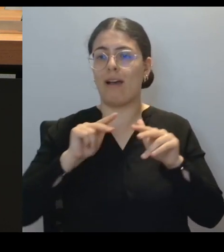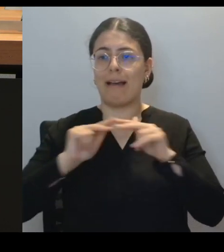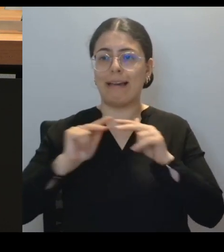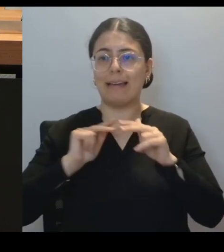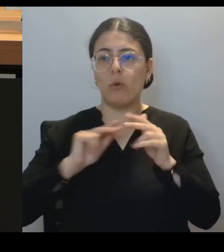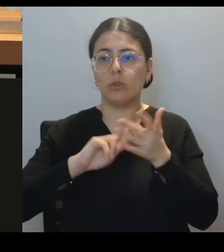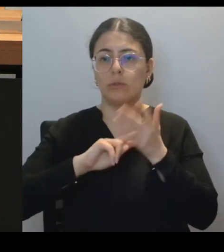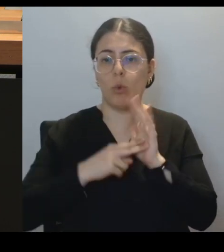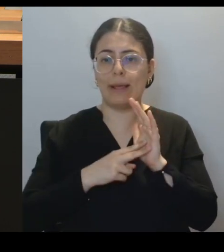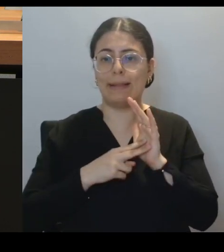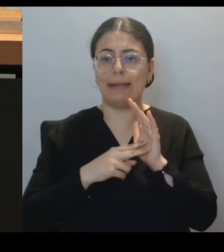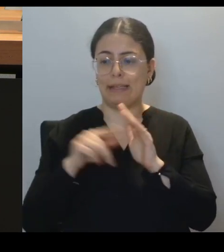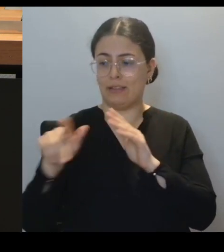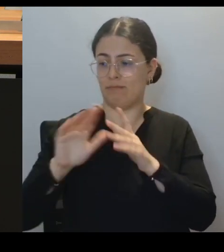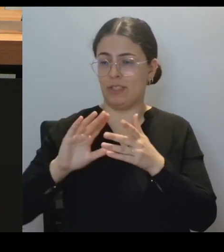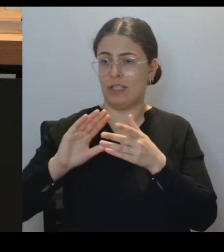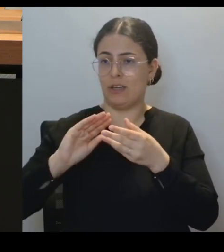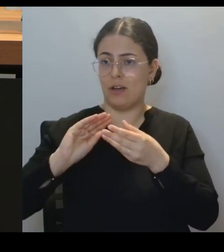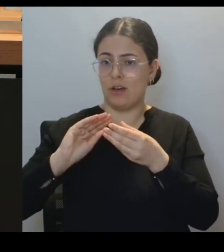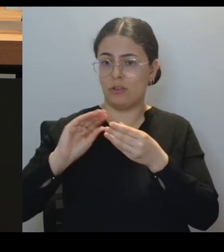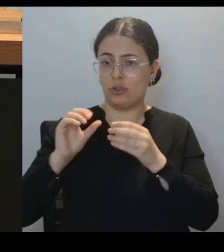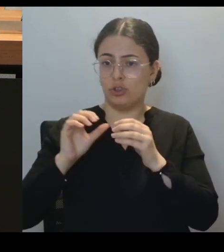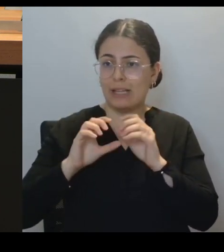an den Mobilitätszentren vorgesehen. Auch und gerade